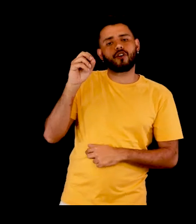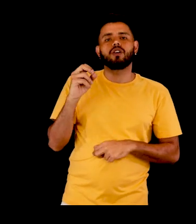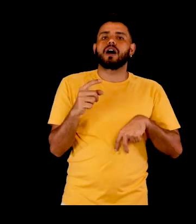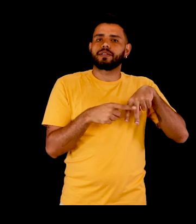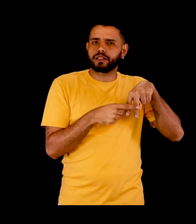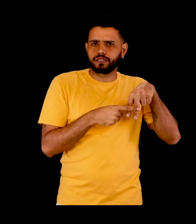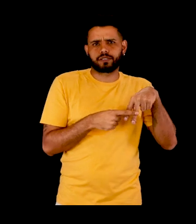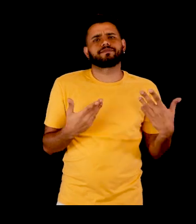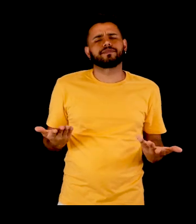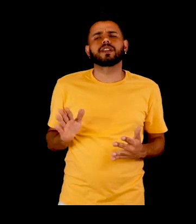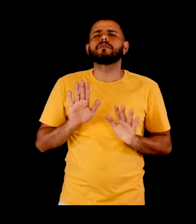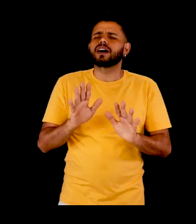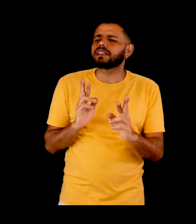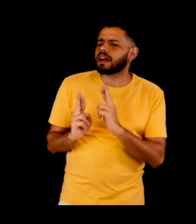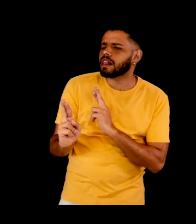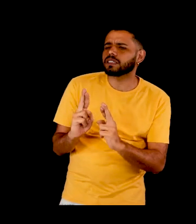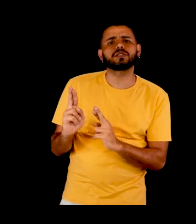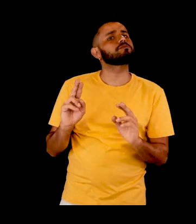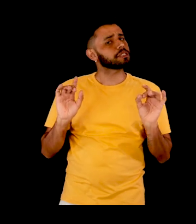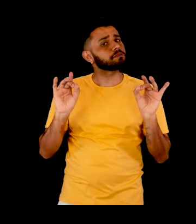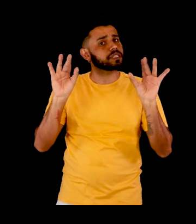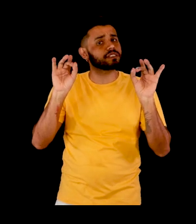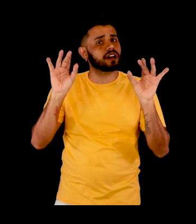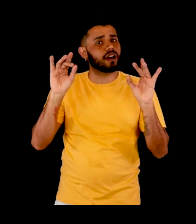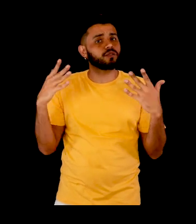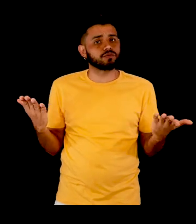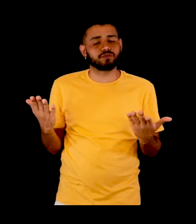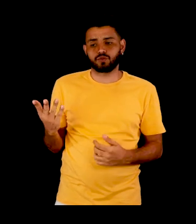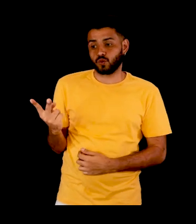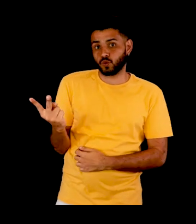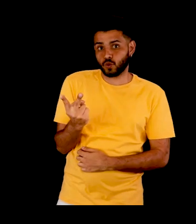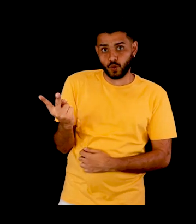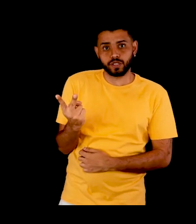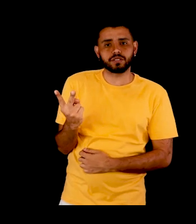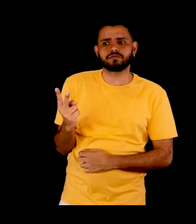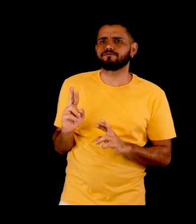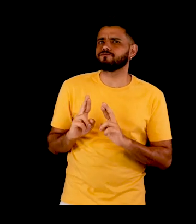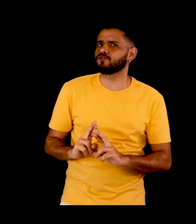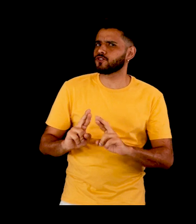Para começar, eles eram muito diferentes, mas tinham uma parceria absurda.